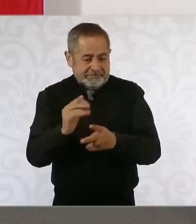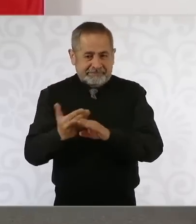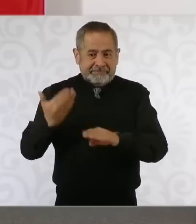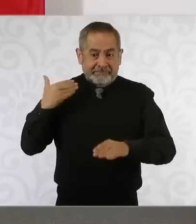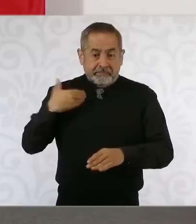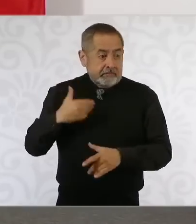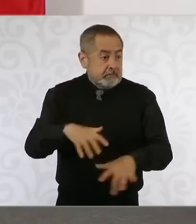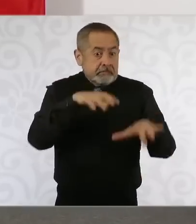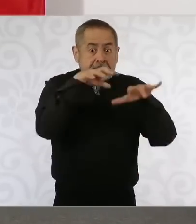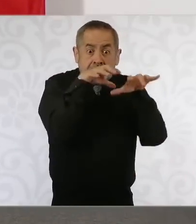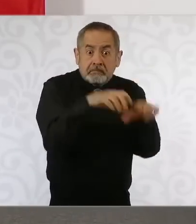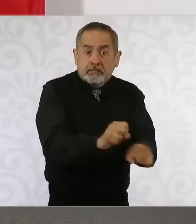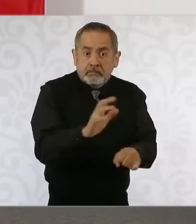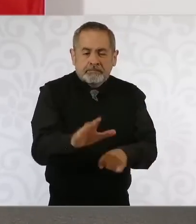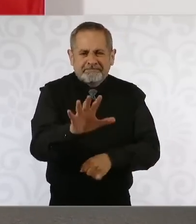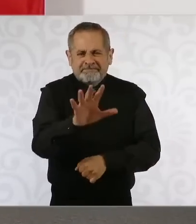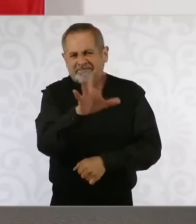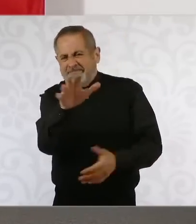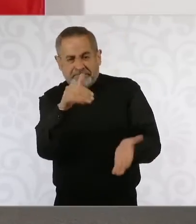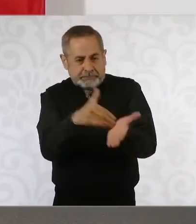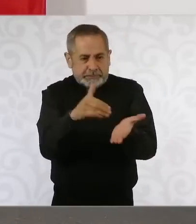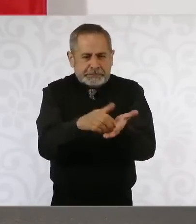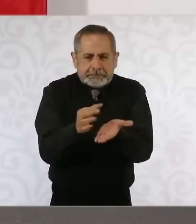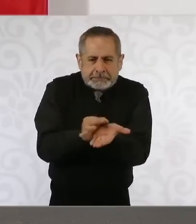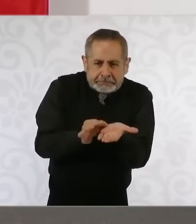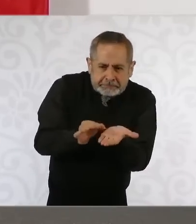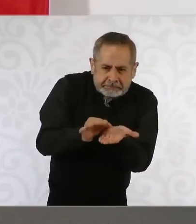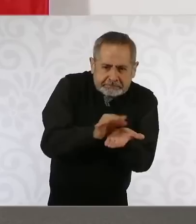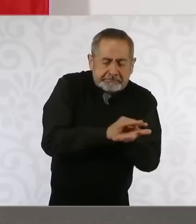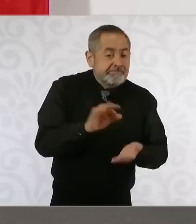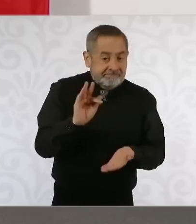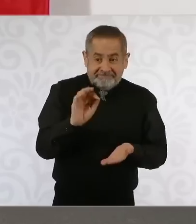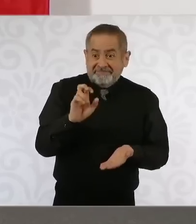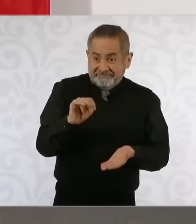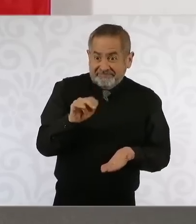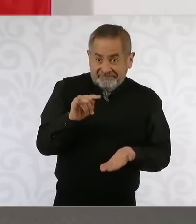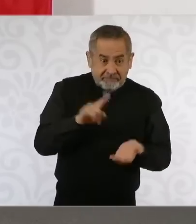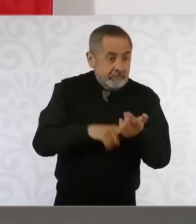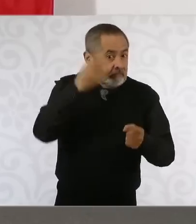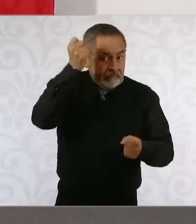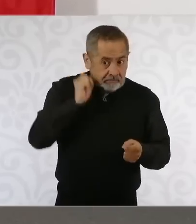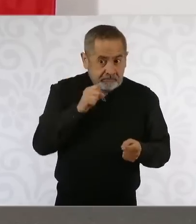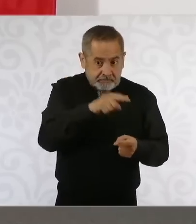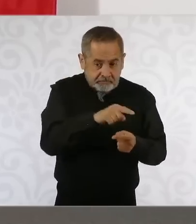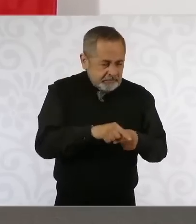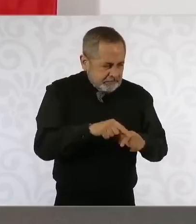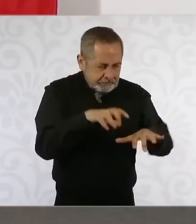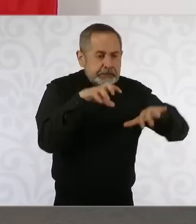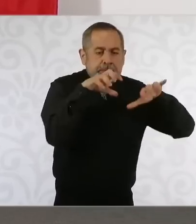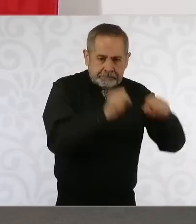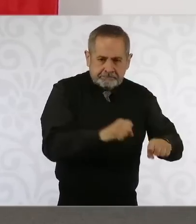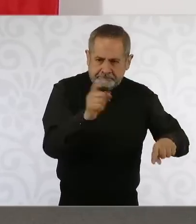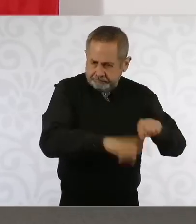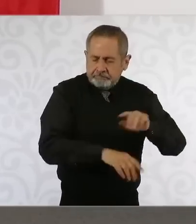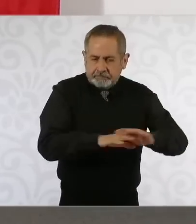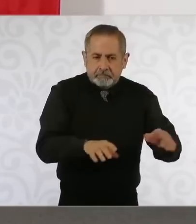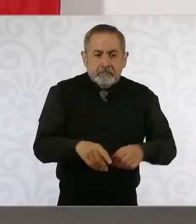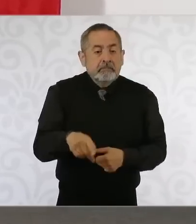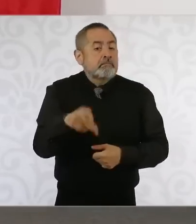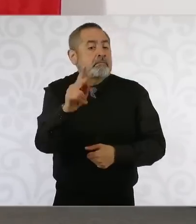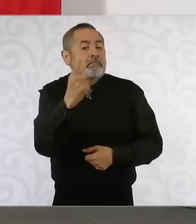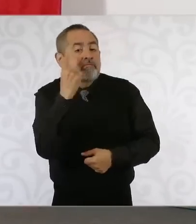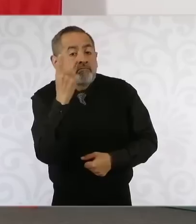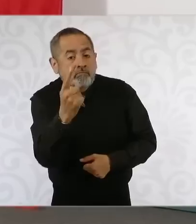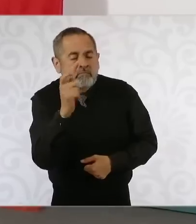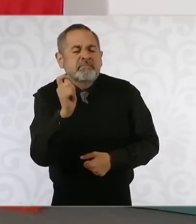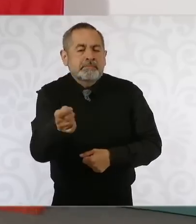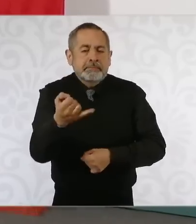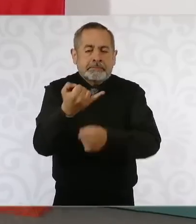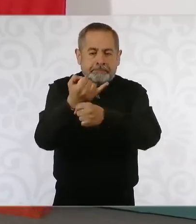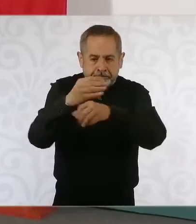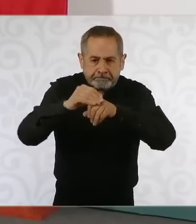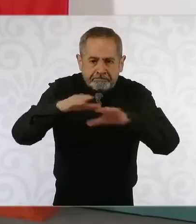de fentanilo en Sinaloa pero nosotros defendemos el derecho a la información y lo que no puede